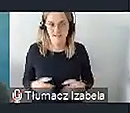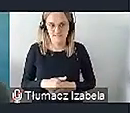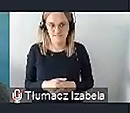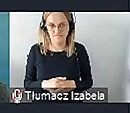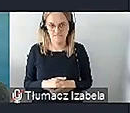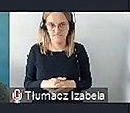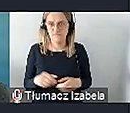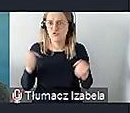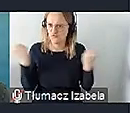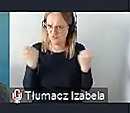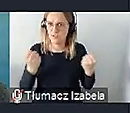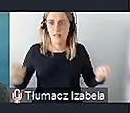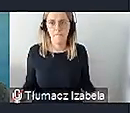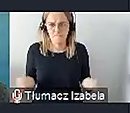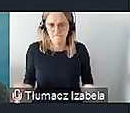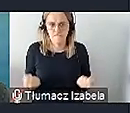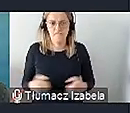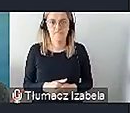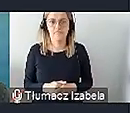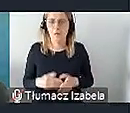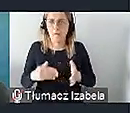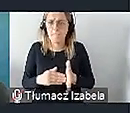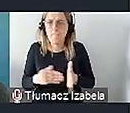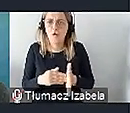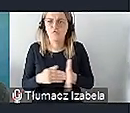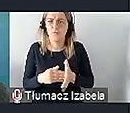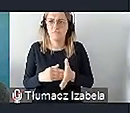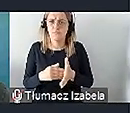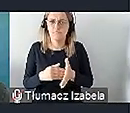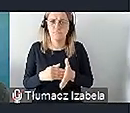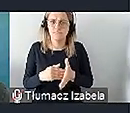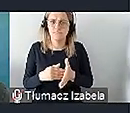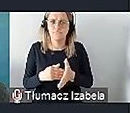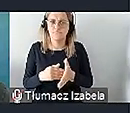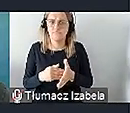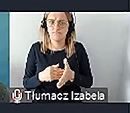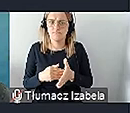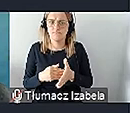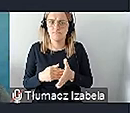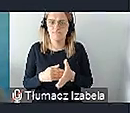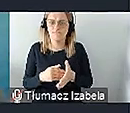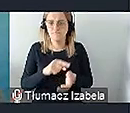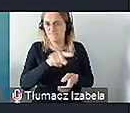Taką silną motywację, silną potrzebę, którą mają tutaj akurat świnki.